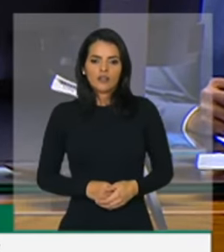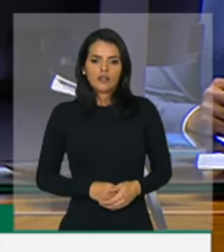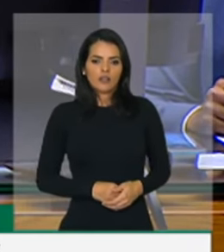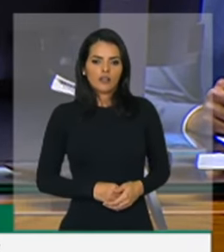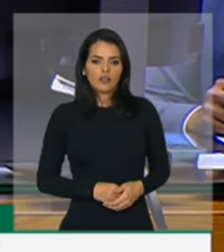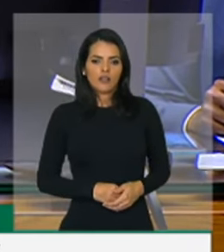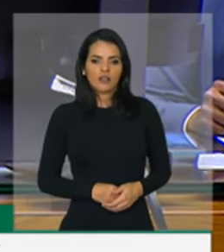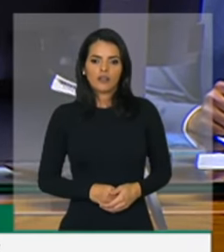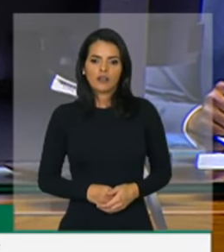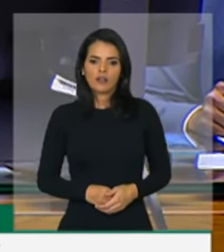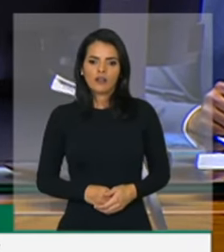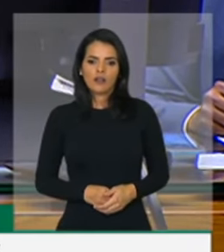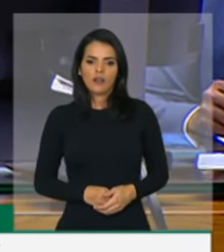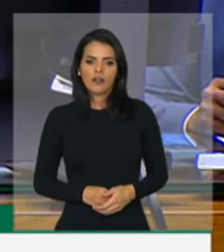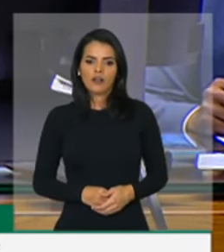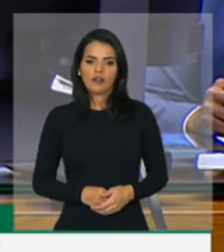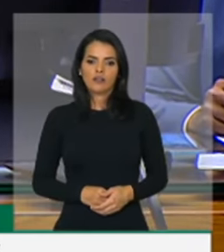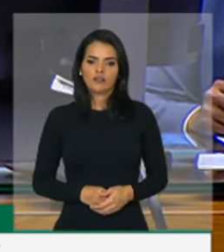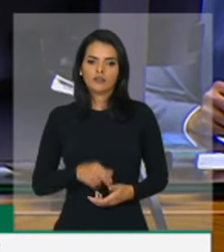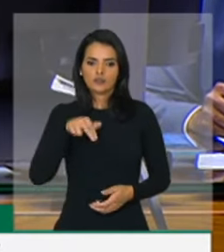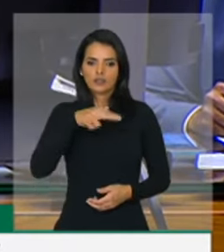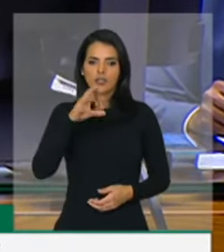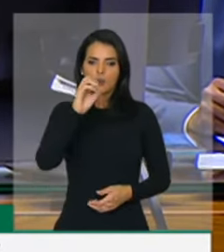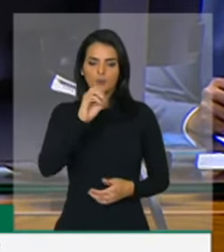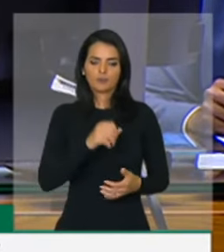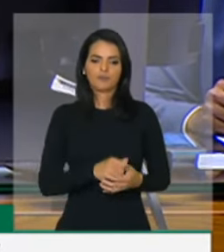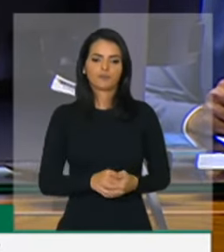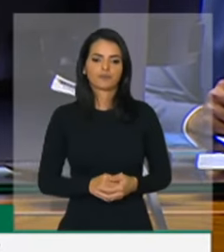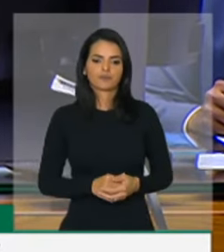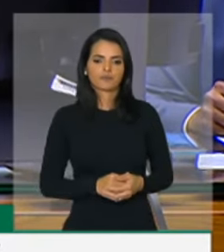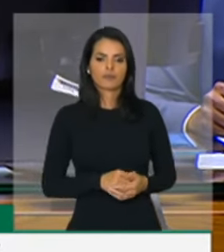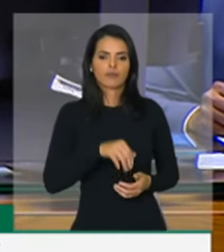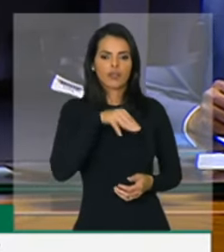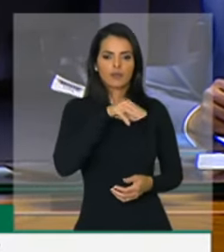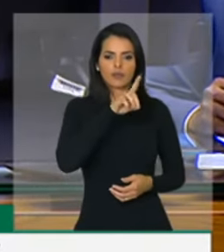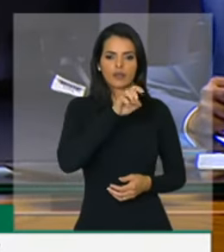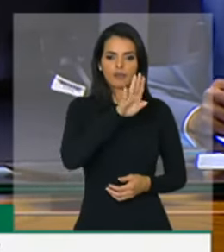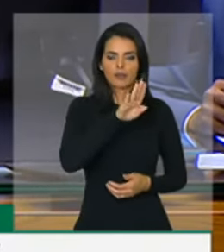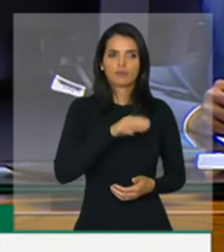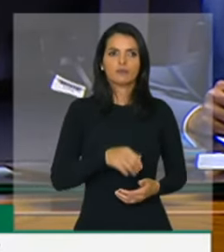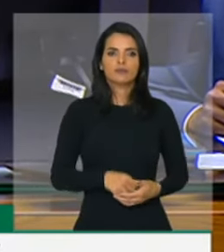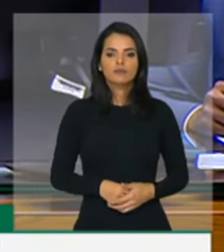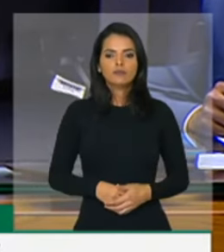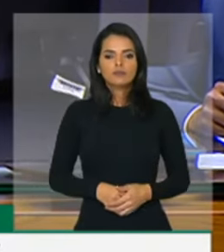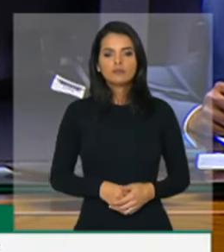É NÃO, SENHOR PRESIDENTE. [PRESIDENTE]: COMO ORIENTA O MDB? NÃO, MANTENDO O TEXTO DO RELATOR.